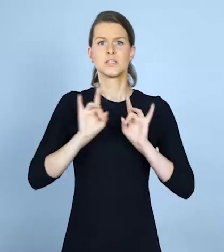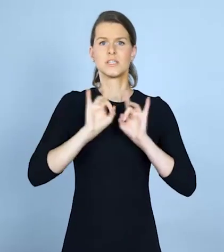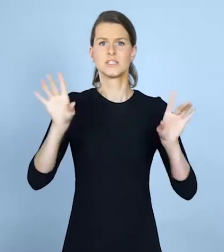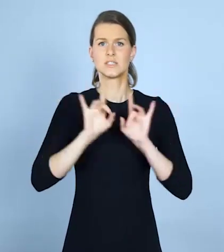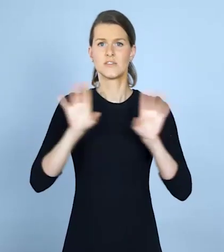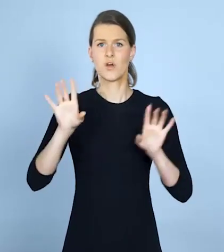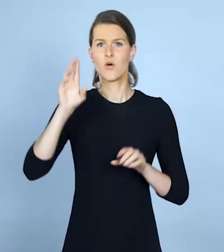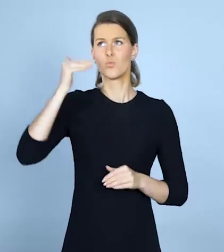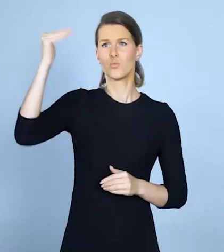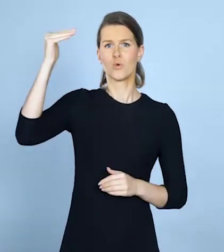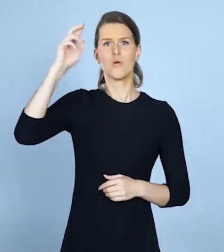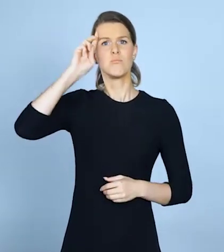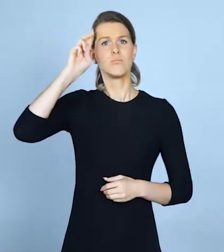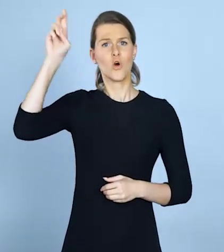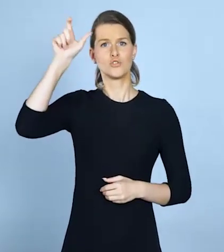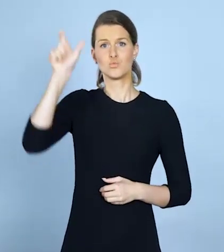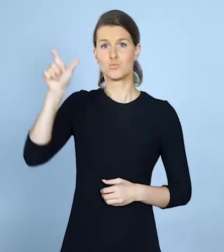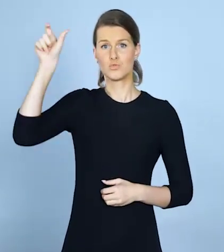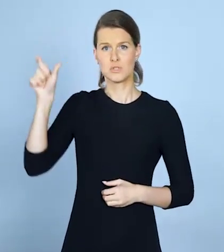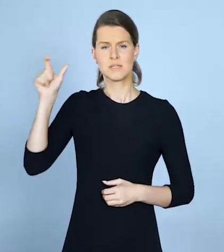которое указывает на божественные сущности